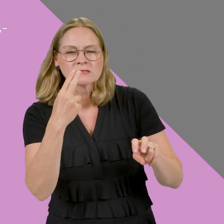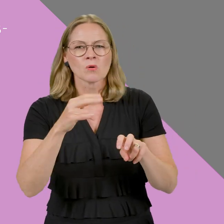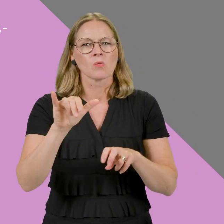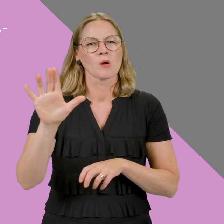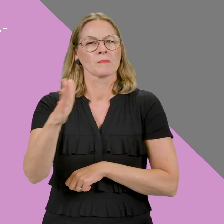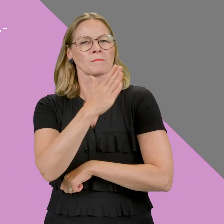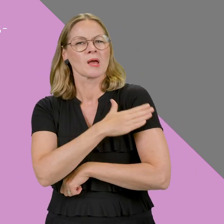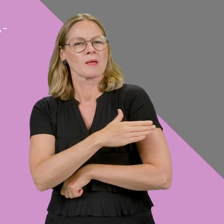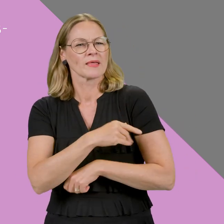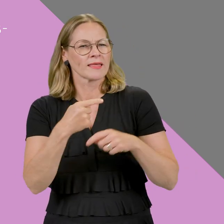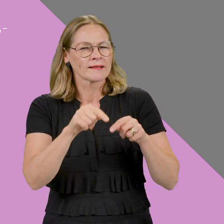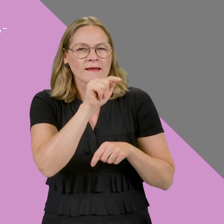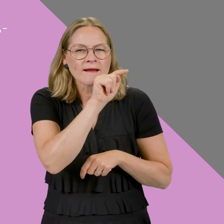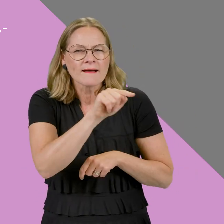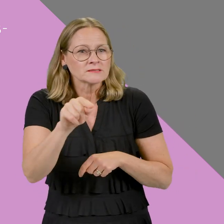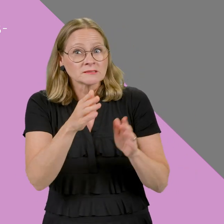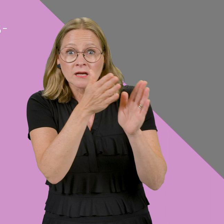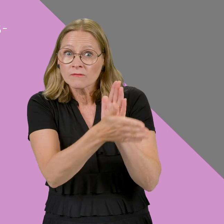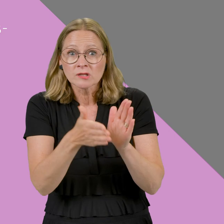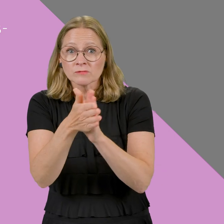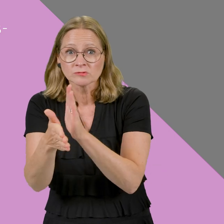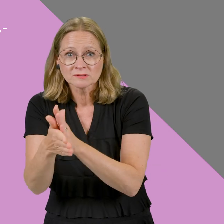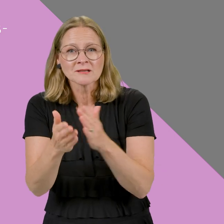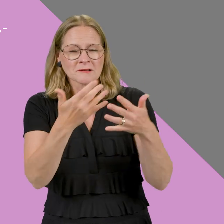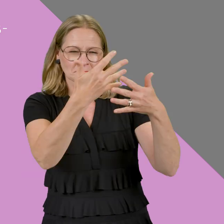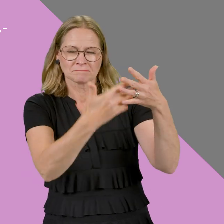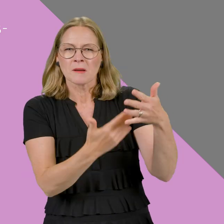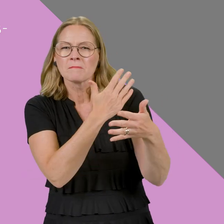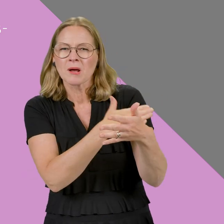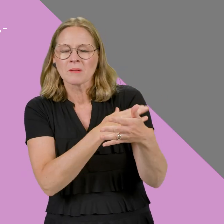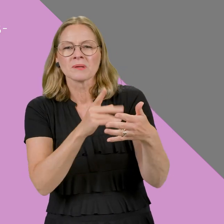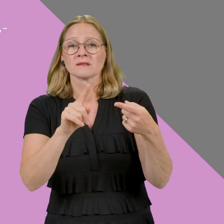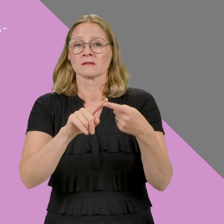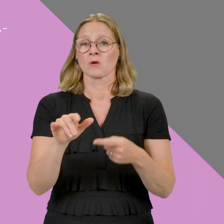Ylen palveluiden saavutettavuutta palvelukohtaisesti.